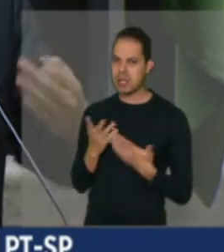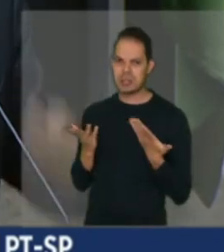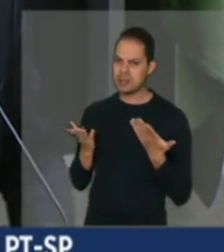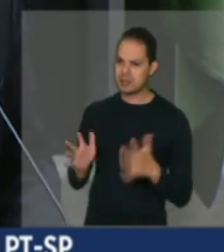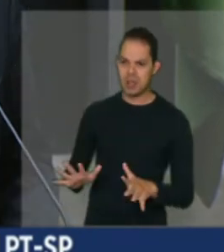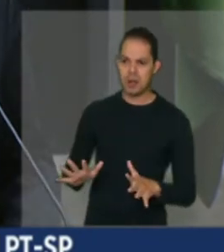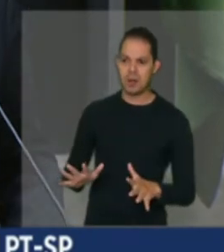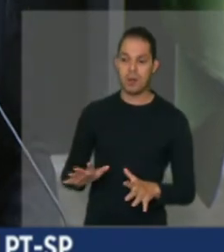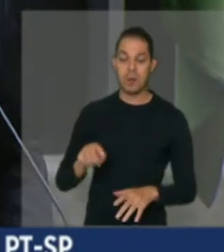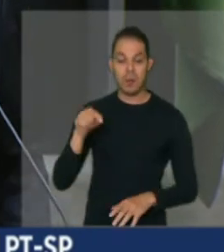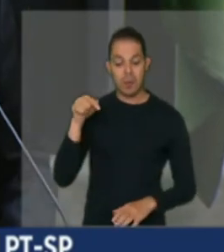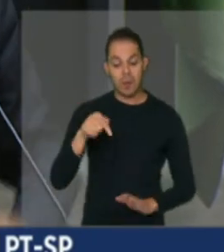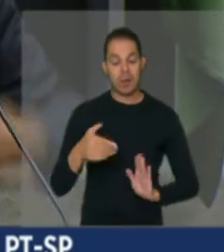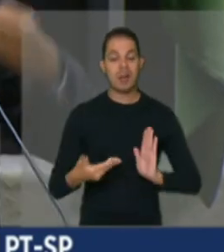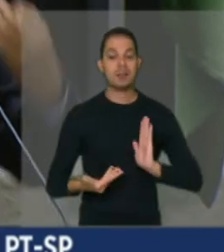ACEITAR E ESSA CÂMARA DOS DEPUTADOS, ESSE CONGRESSO